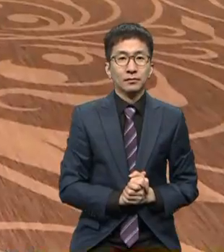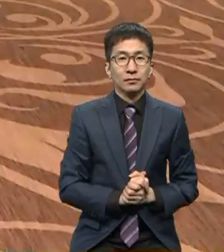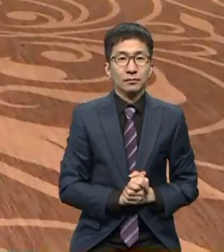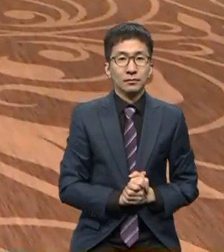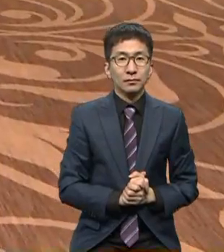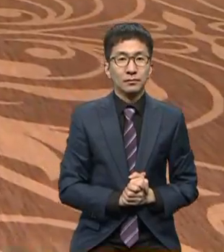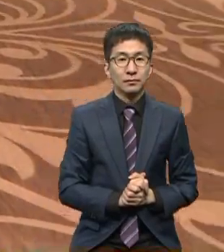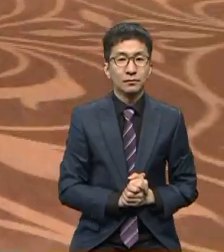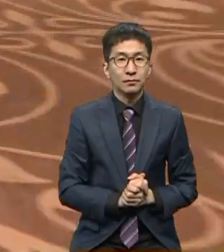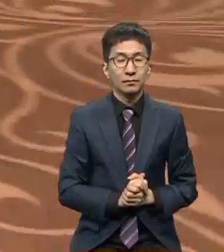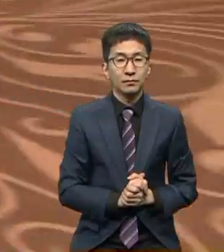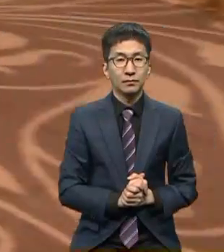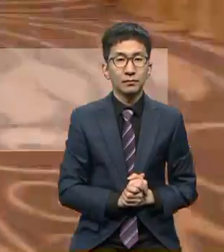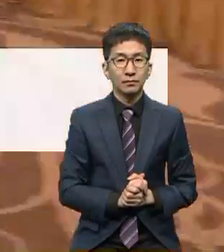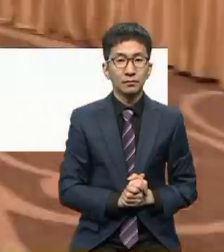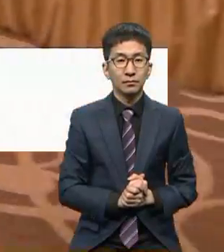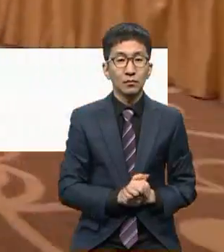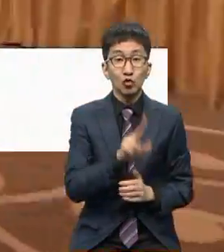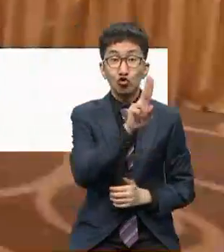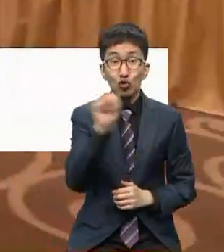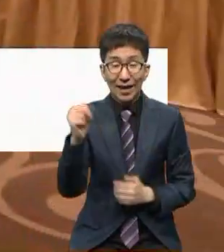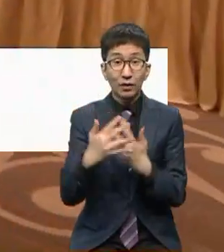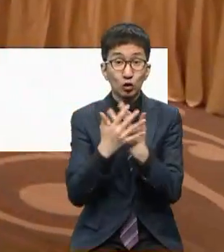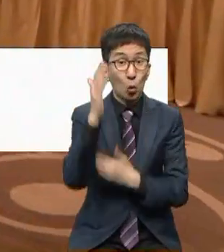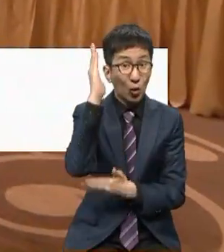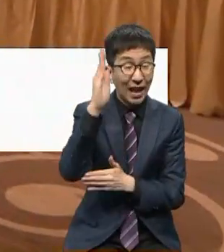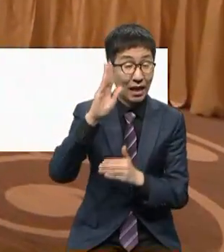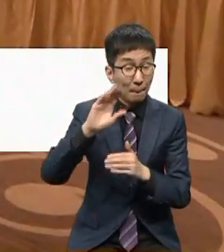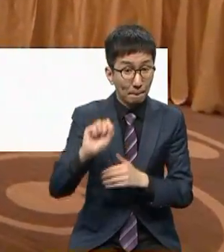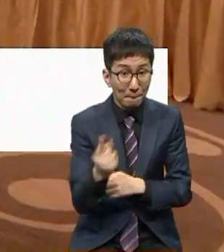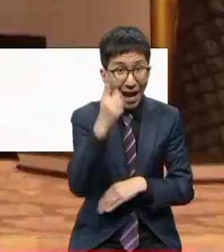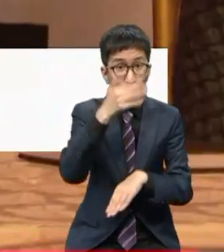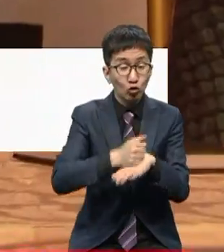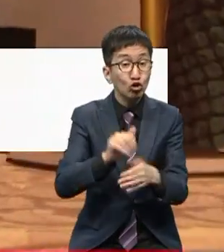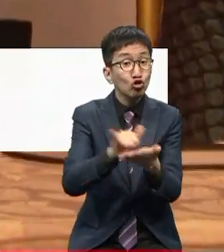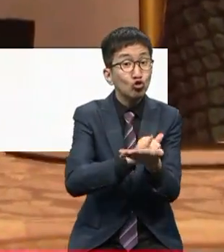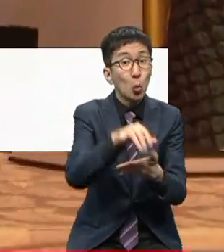(기자) 유엔 총회를 계기로 뉴욕에서 열린 한미일 외교장관 회담.